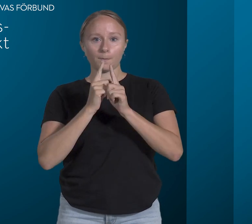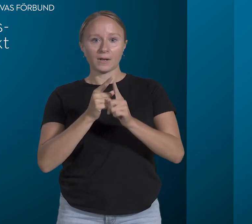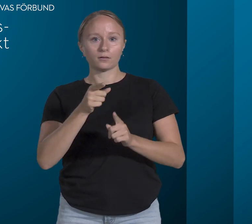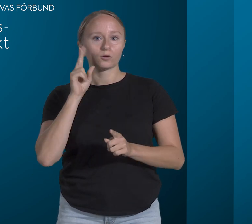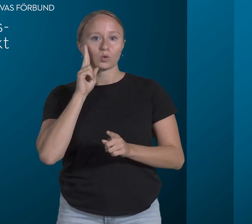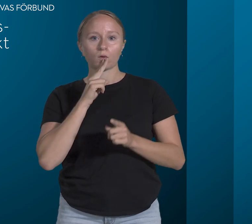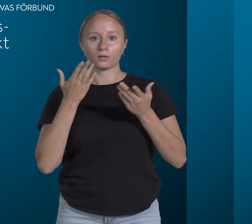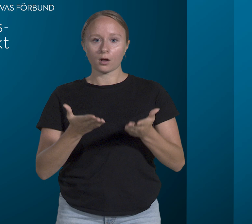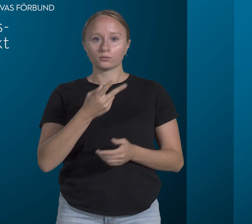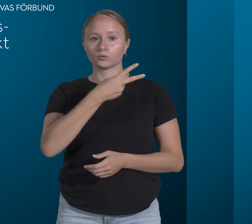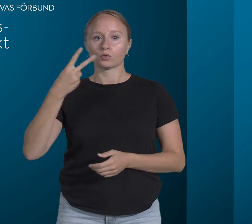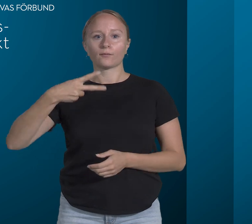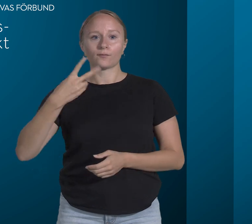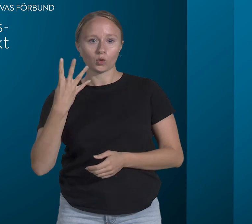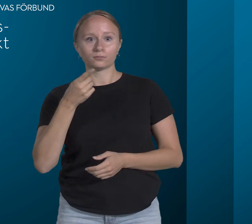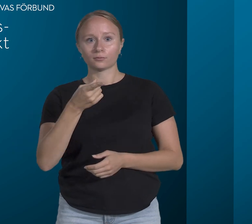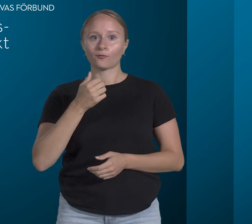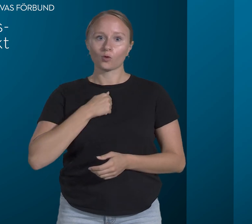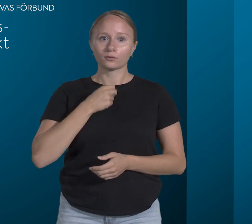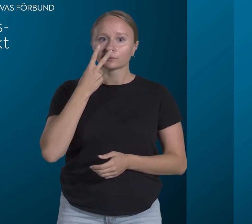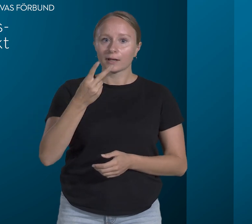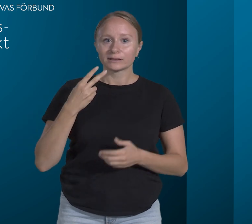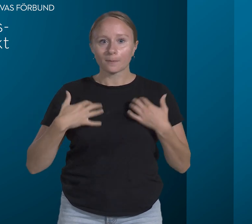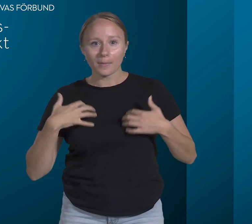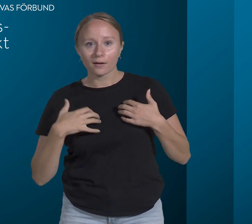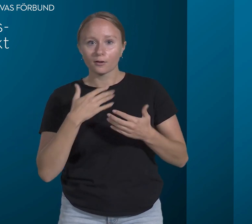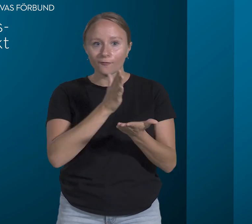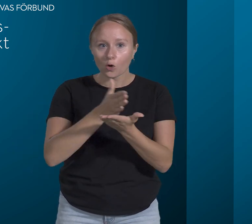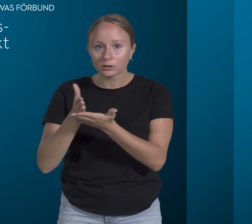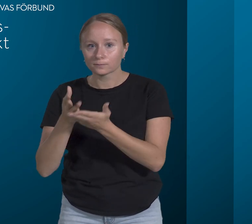Ombord på Dövas Dag 2024 kommer du att få uppleva spännande föreläsningar, -